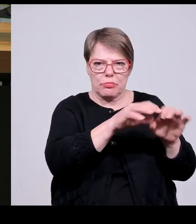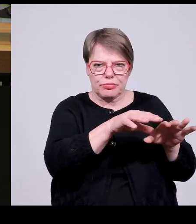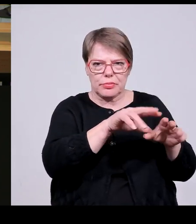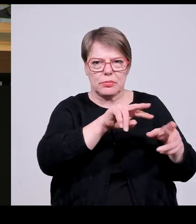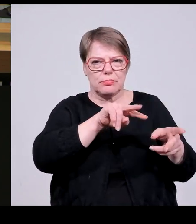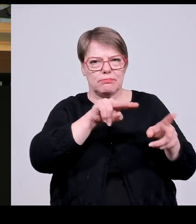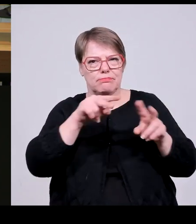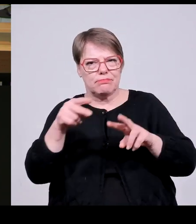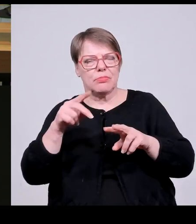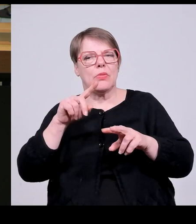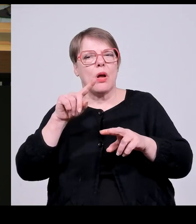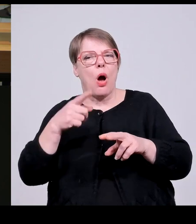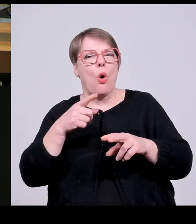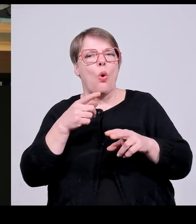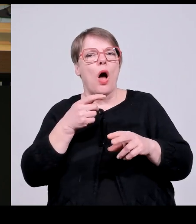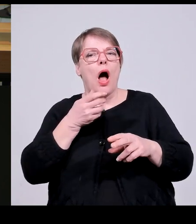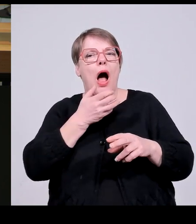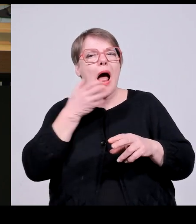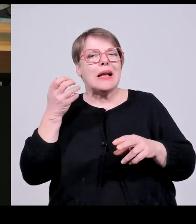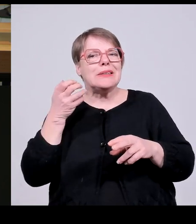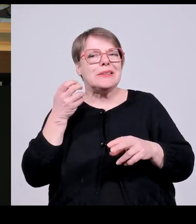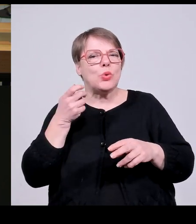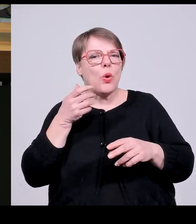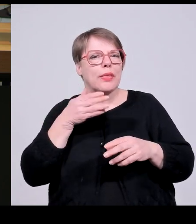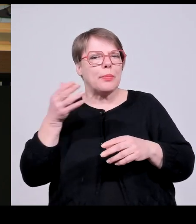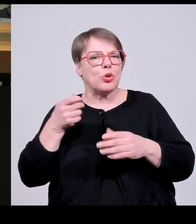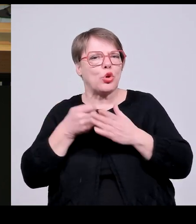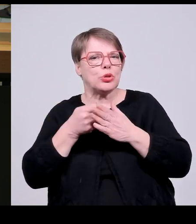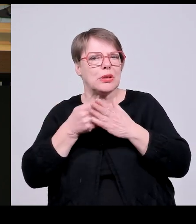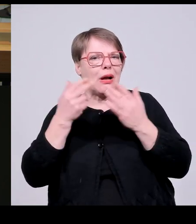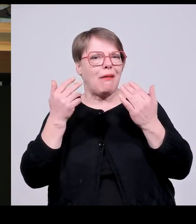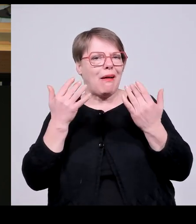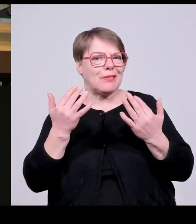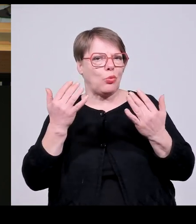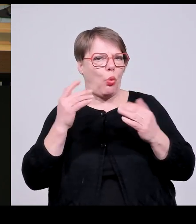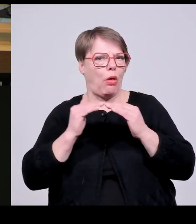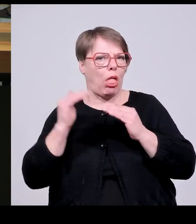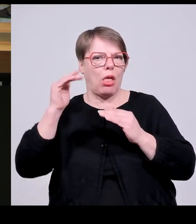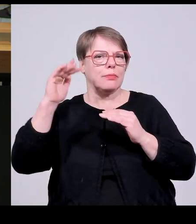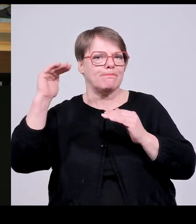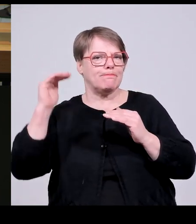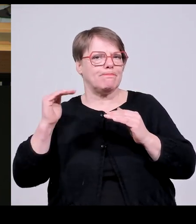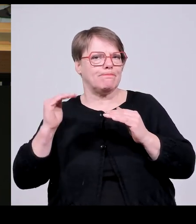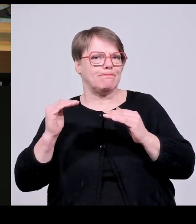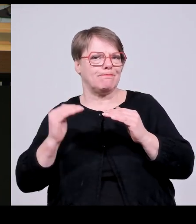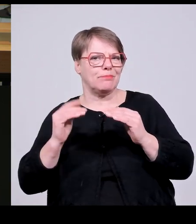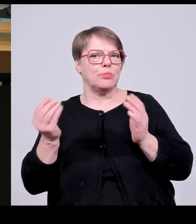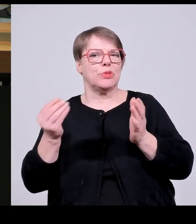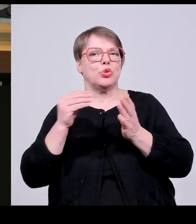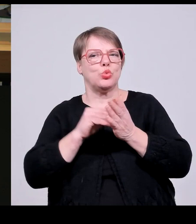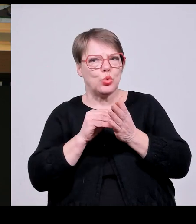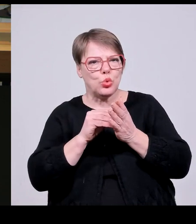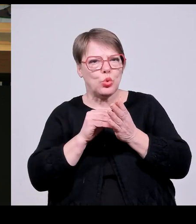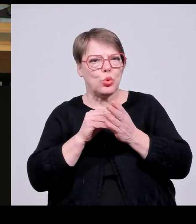Dabei setzen wir Grünen auf einen Mix verschiedener erneuerbarer Heizungs Arten, wie zum Beispiel Wärmepumpen, Solarthermie, Nahwärme, Netze ab.